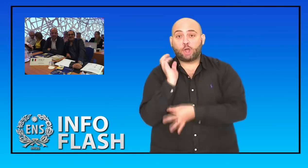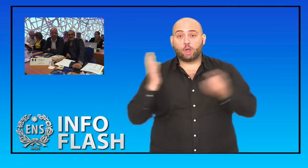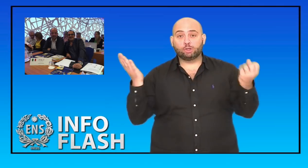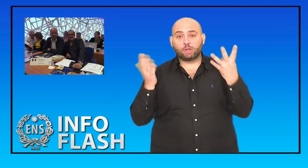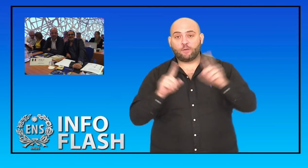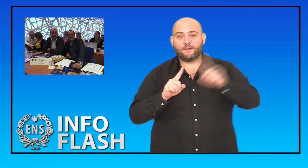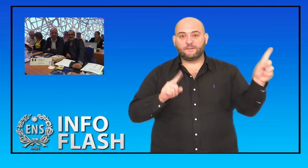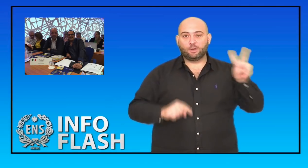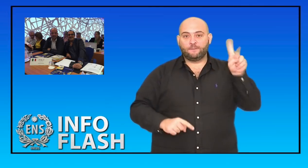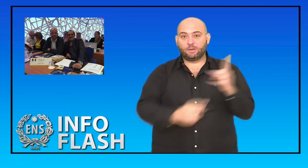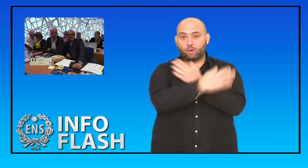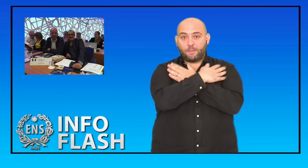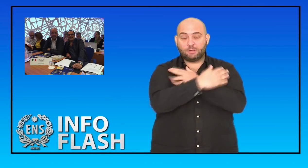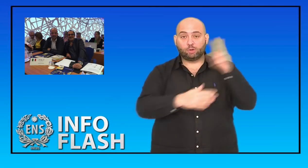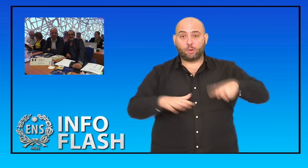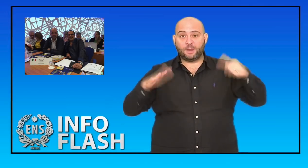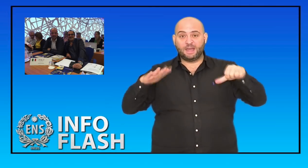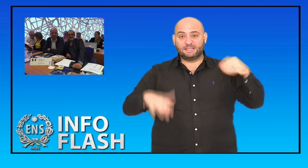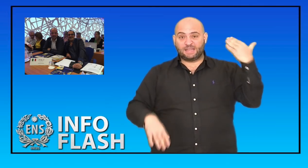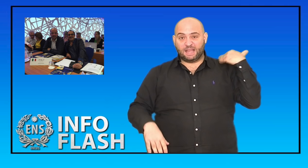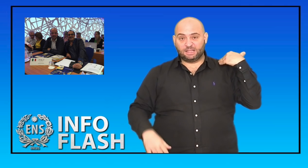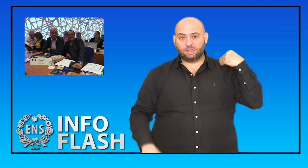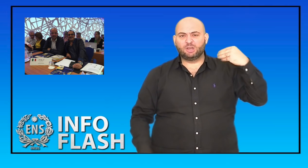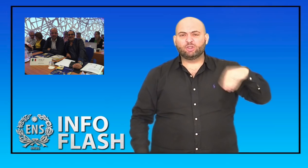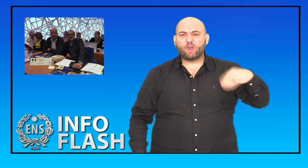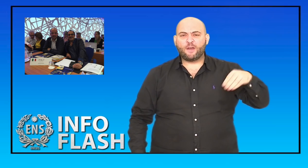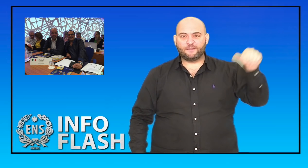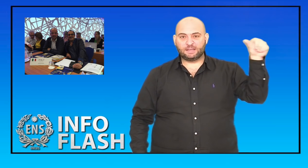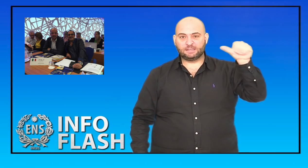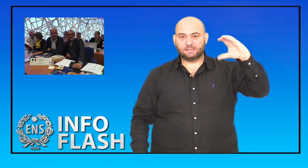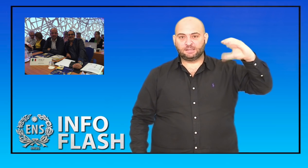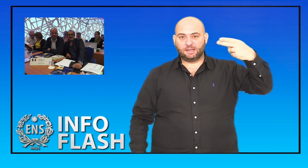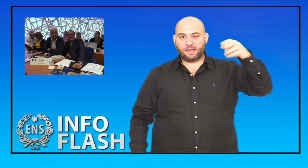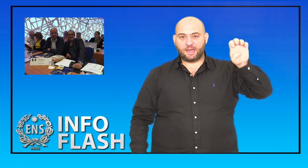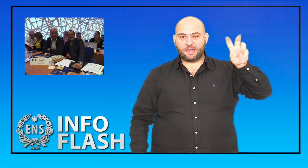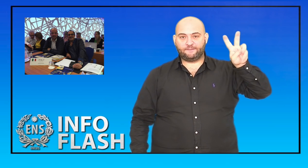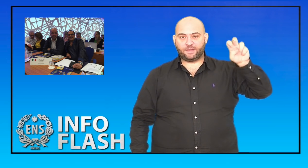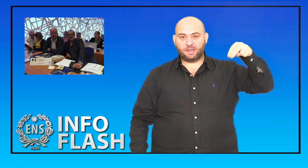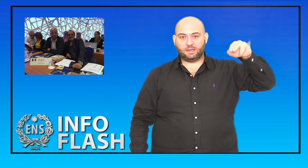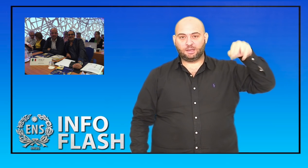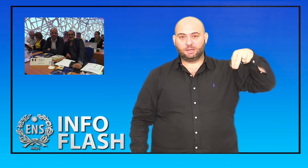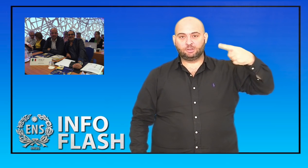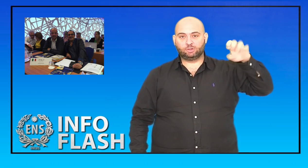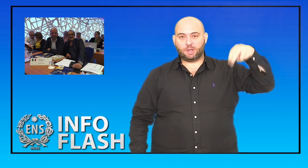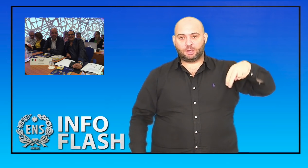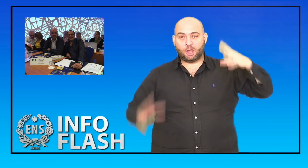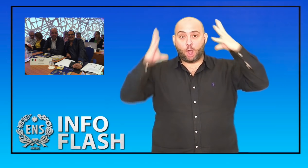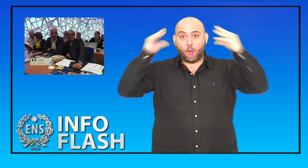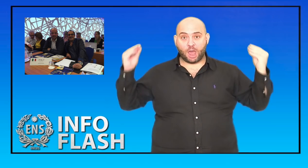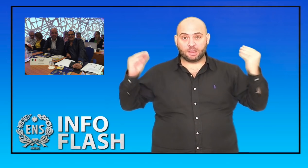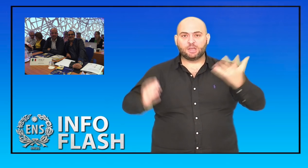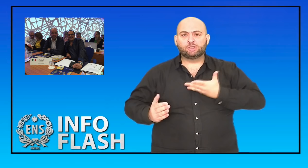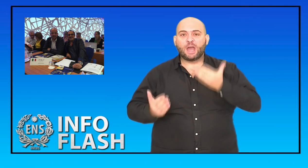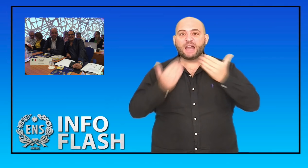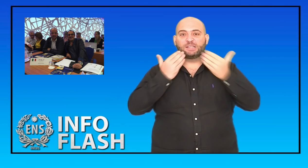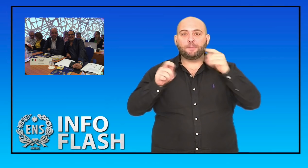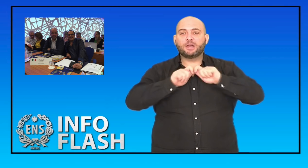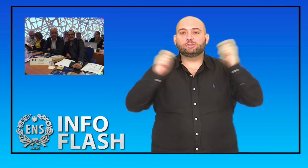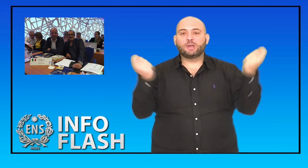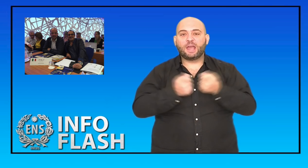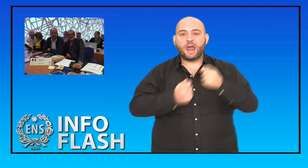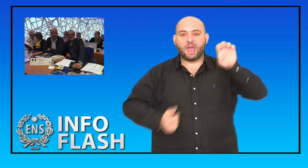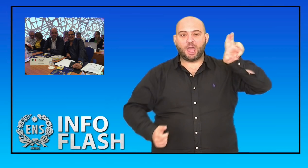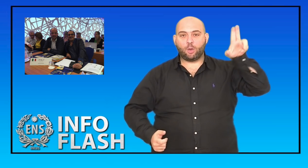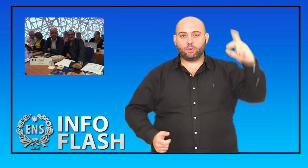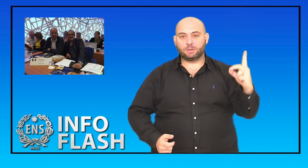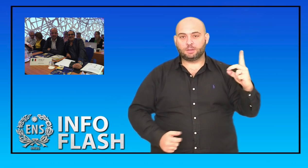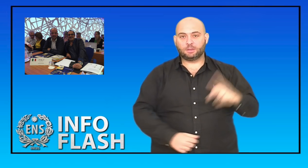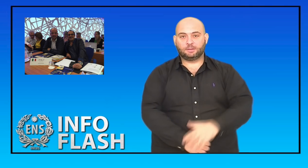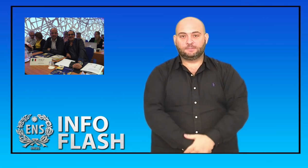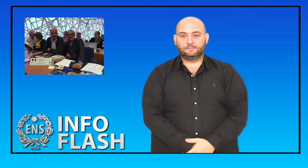Dal 19 al 21 maggio 2016 a Scheveningen in Olanda, si è svolta l'Assemblea Generale EUD.